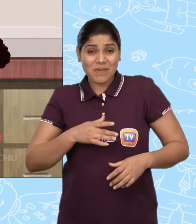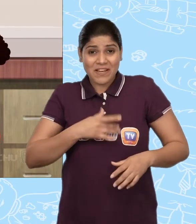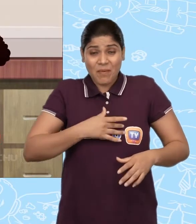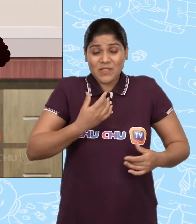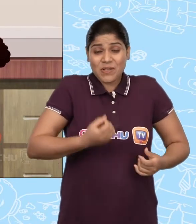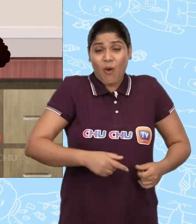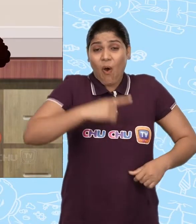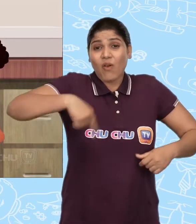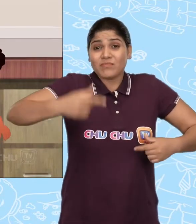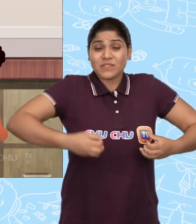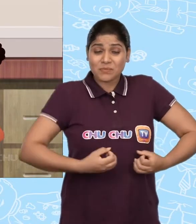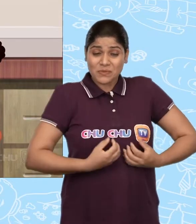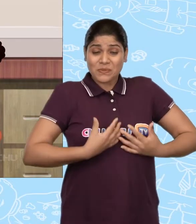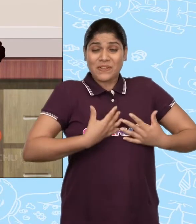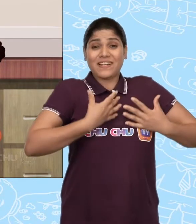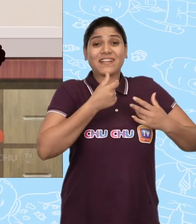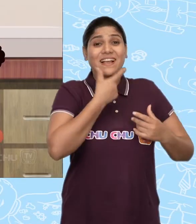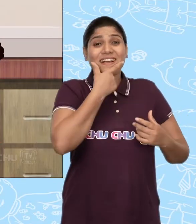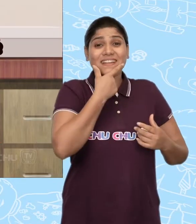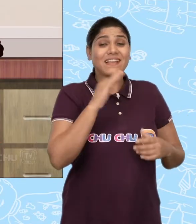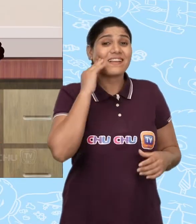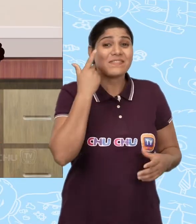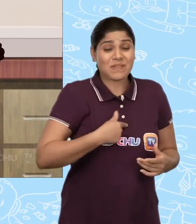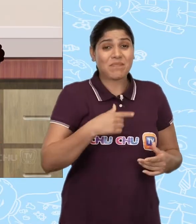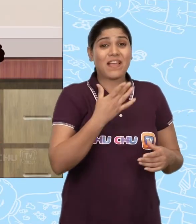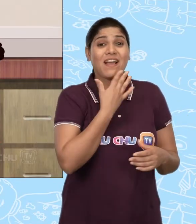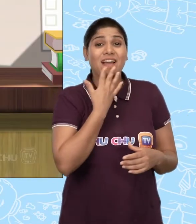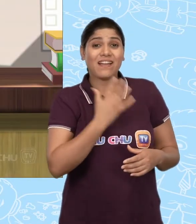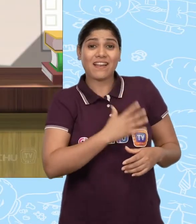मेरा मन हमेश मुस्कुराने का करता है जब मै हरा पहनती हूँ